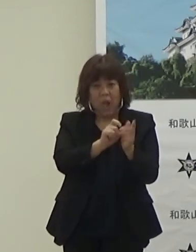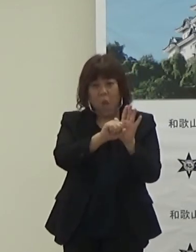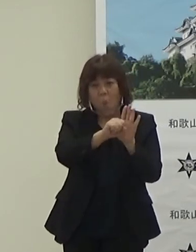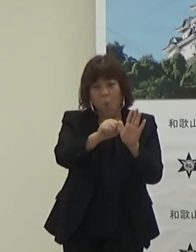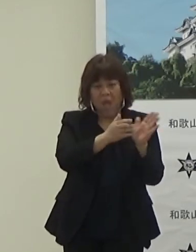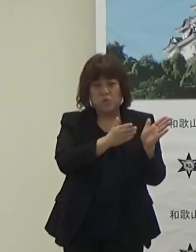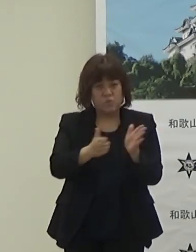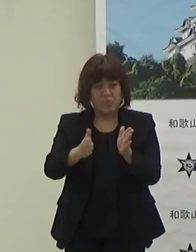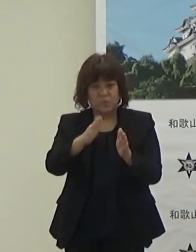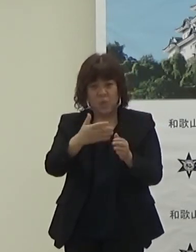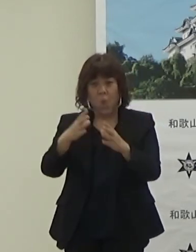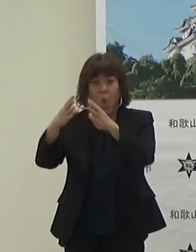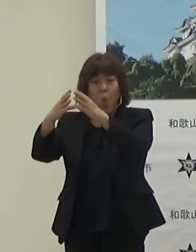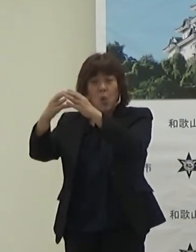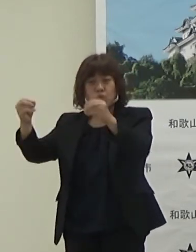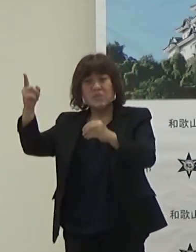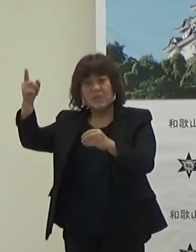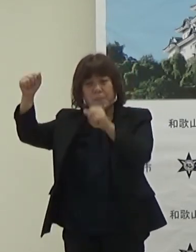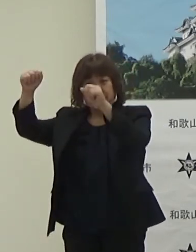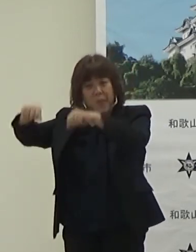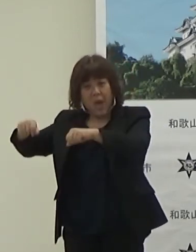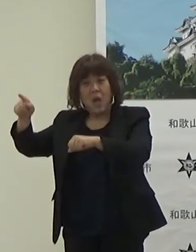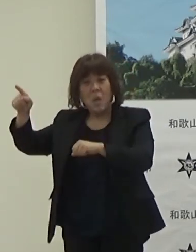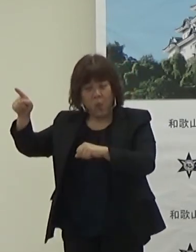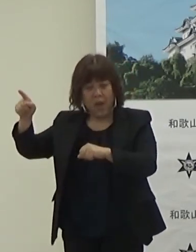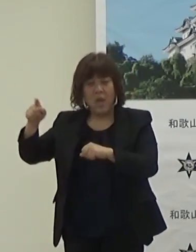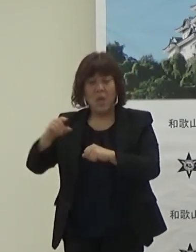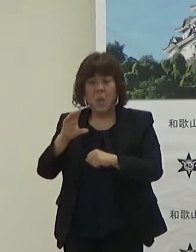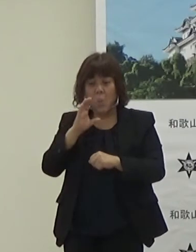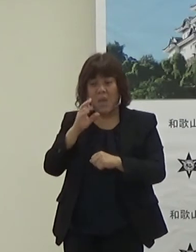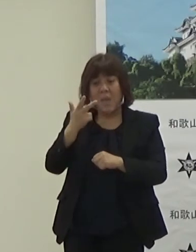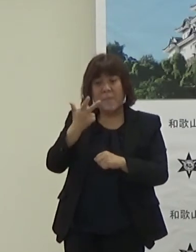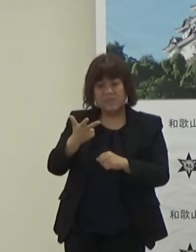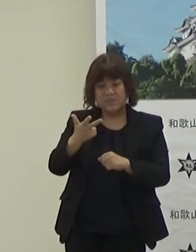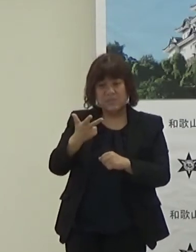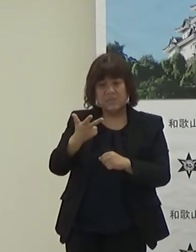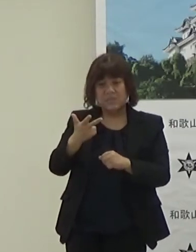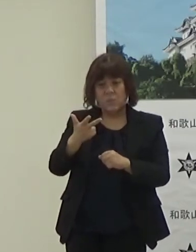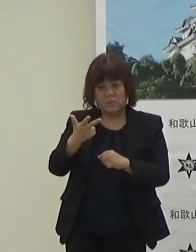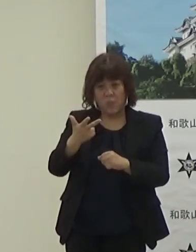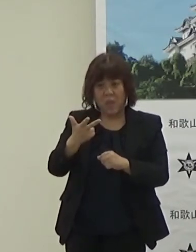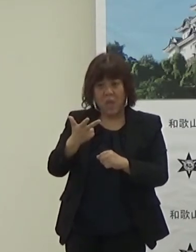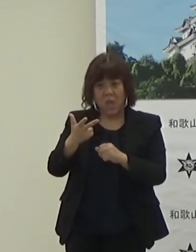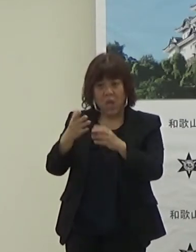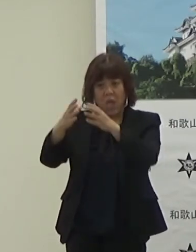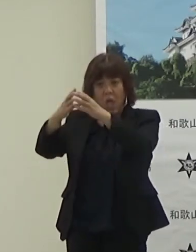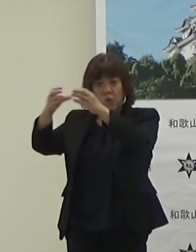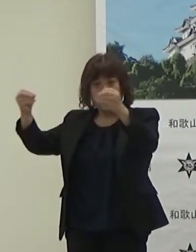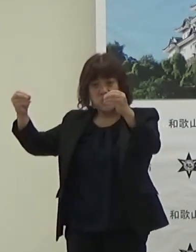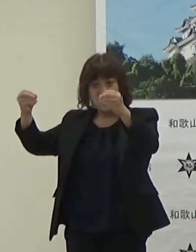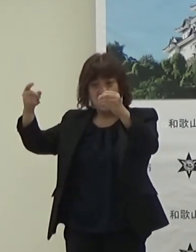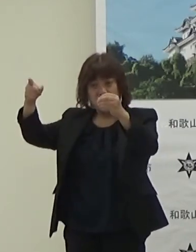国の認可まではあとは和歌山市として 何かその中にかんでいくっていう手続きはもうないんでしょうか